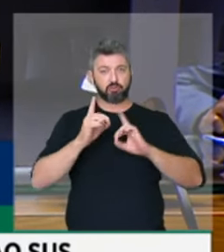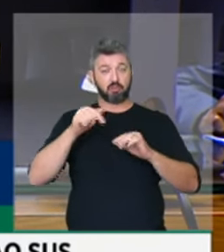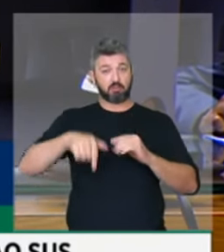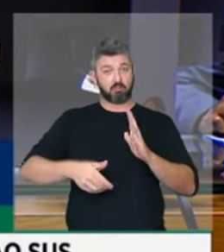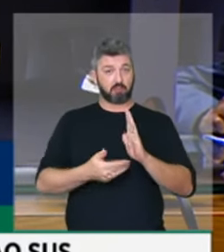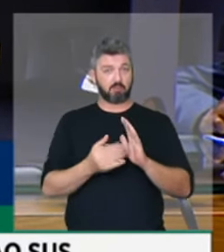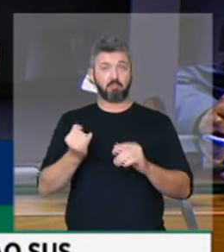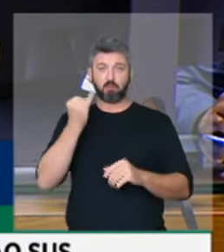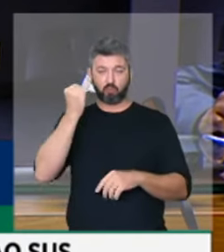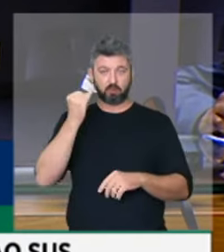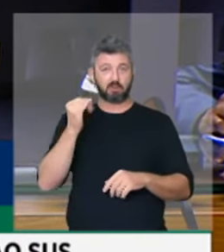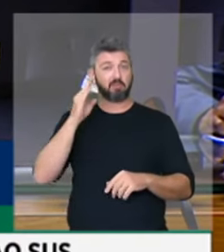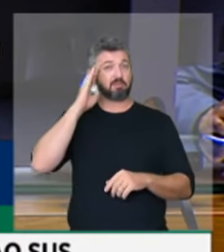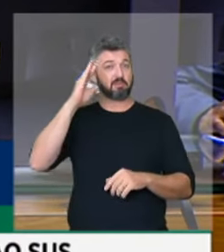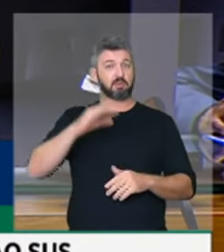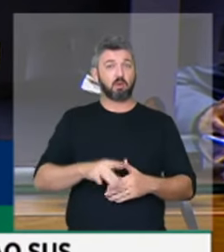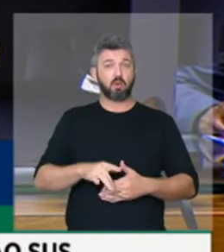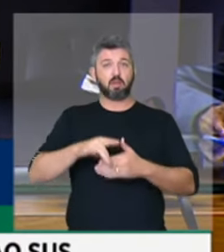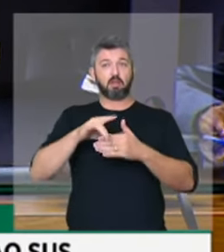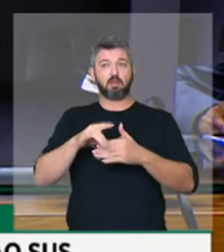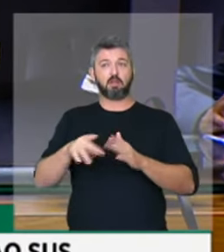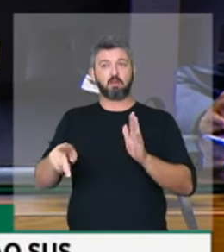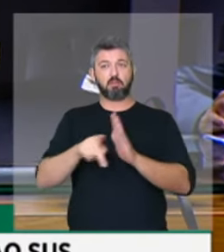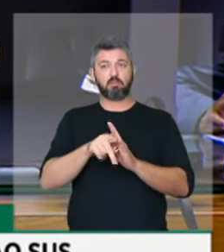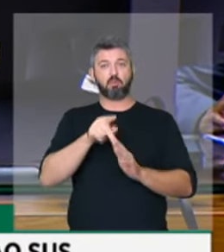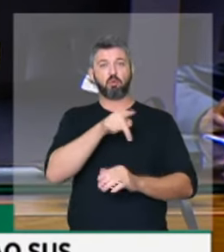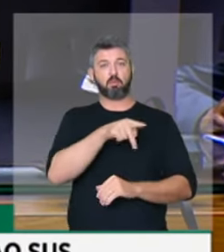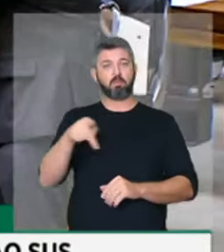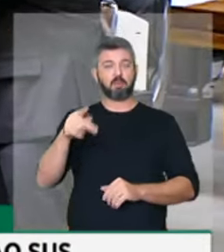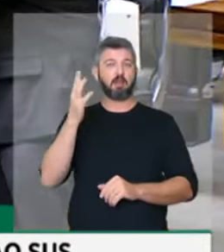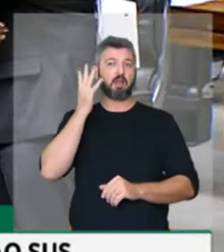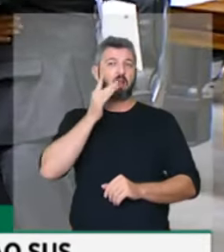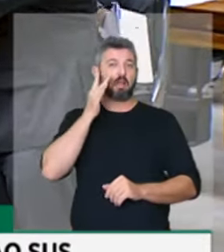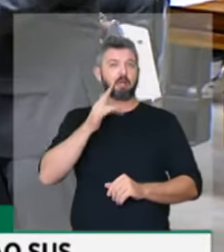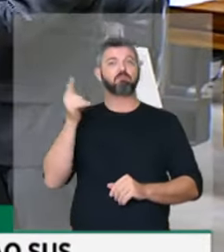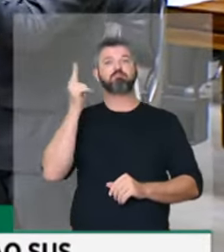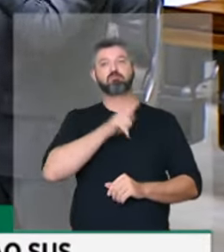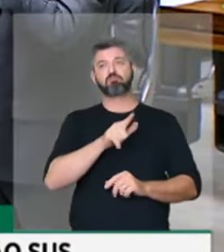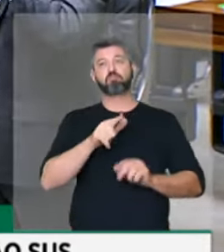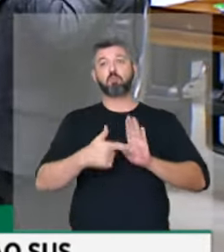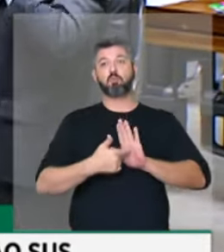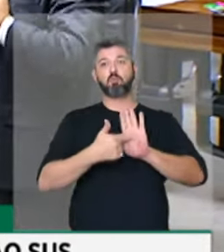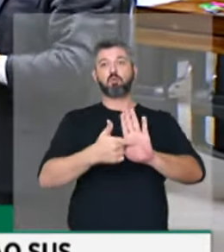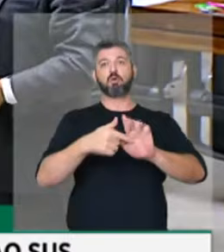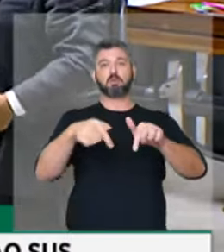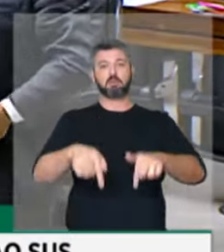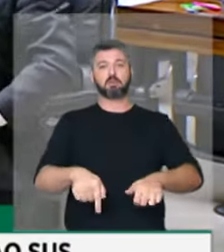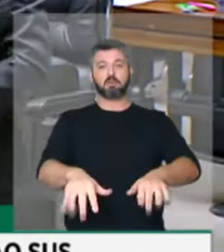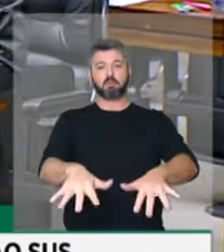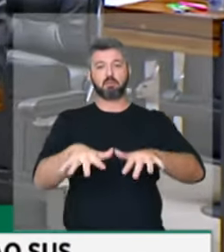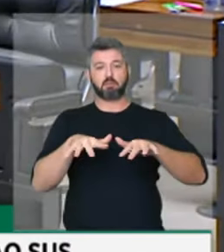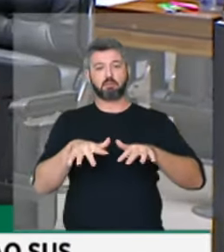LIDERANÇA DO NOSSO PRESIDENTE ARTHUR LIRA, NÓS ESTAMOS CONSEGUINDO EXPRESSAR NO PLENÁRIO AINDA QUE COM AS TENSÕES NATURAIS DAS DIFERENÇAS QUE POR VENTURA